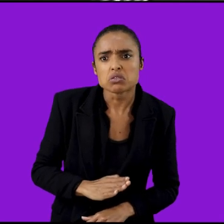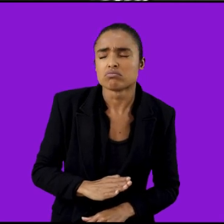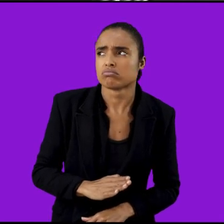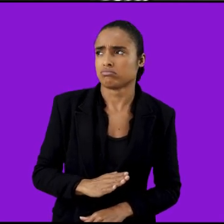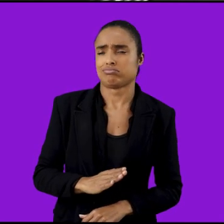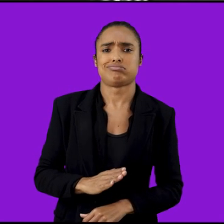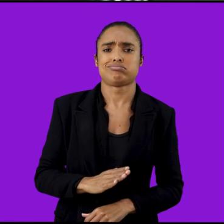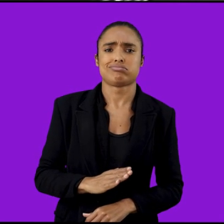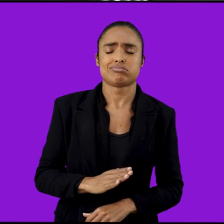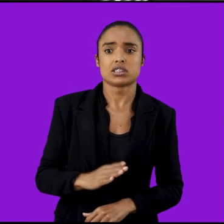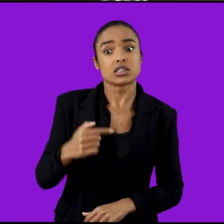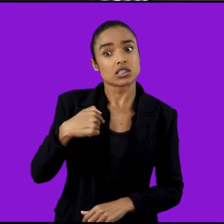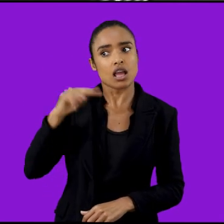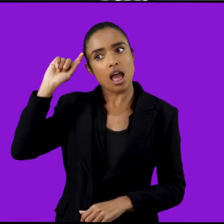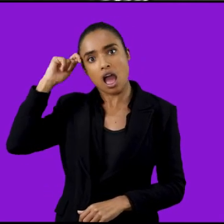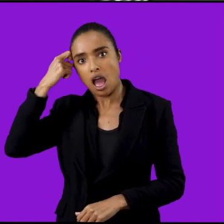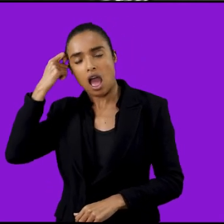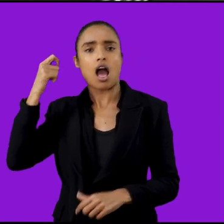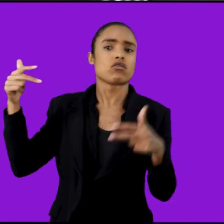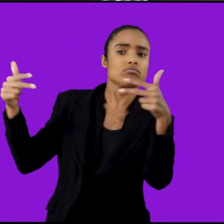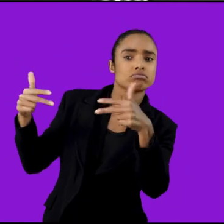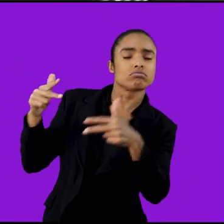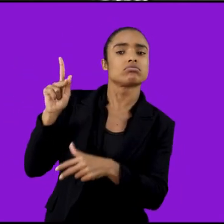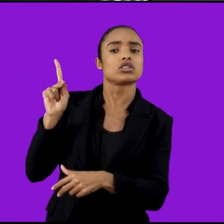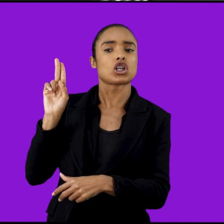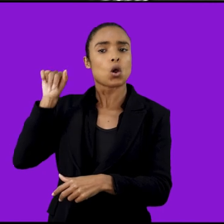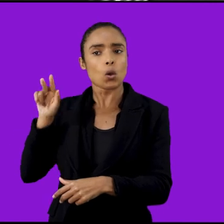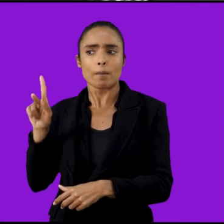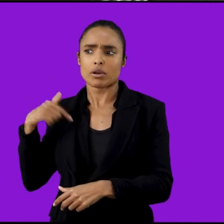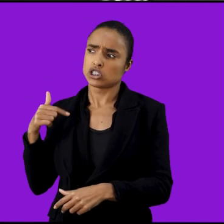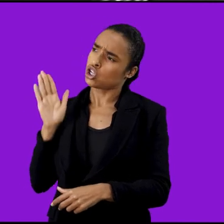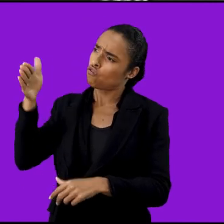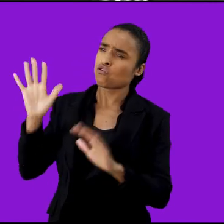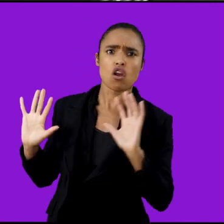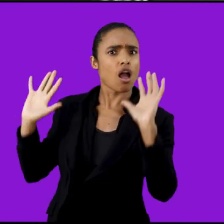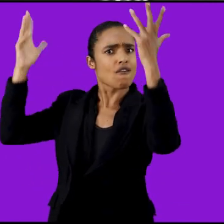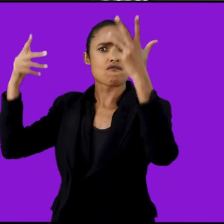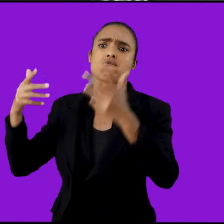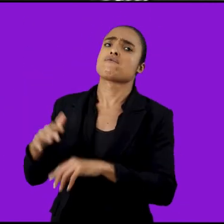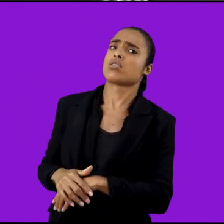Sim Eu entrei numa numa pira com a história do Afro Punk. Eu não tenho nada contra eles, tá? Eu acho foda. Já fui no festival, acho